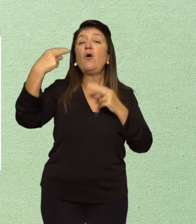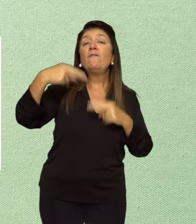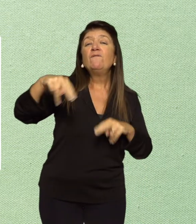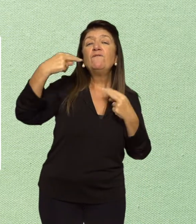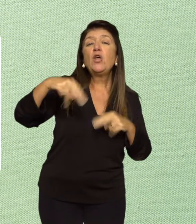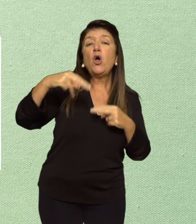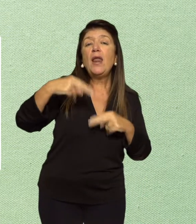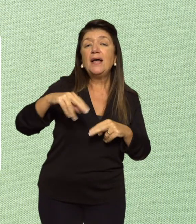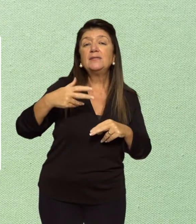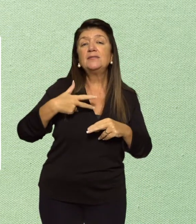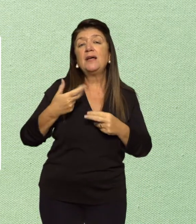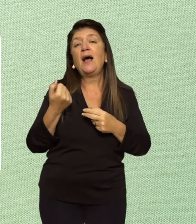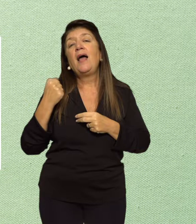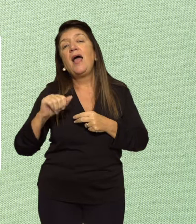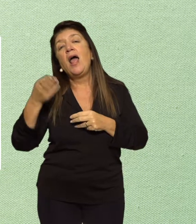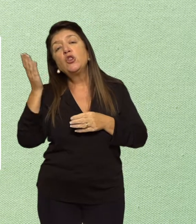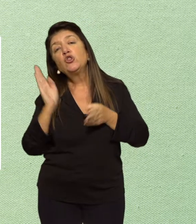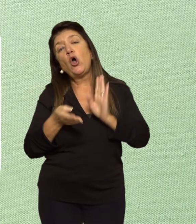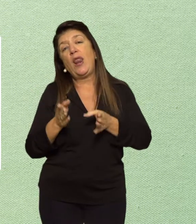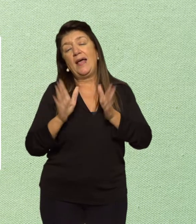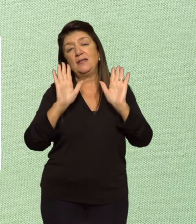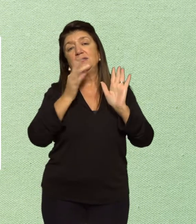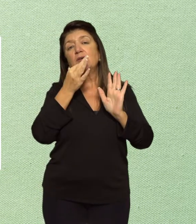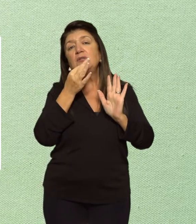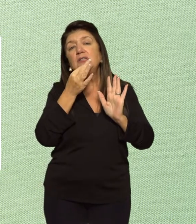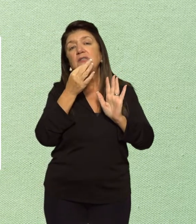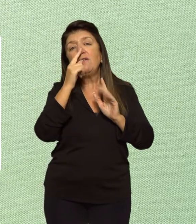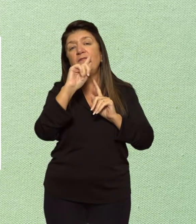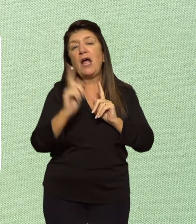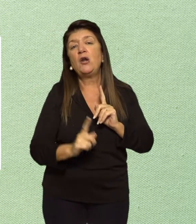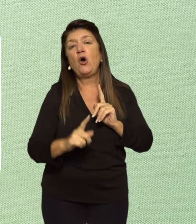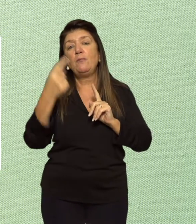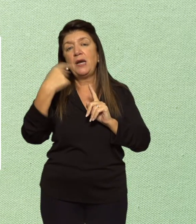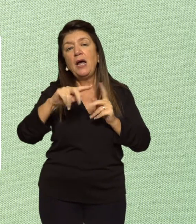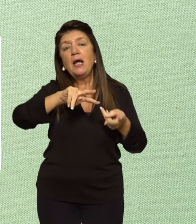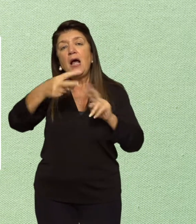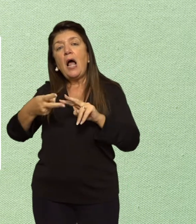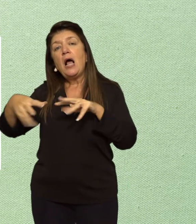sulla disabilità, il fenomeno è questo, e quindi abbiamo tutte queste specificità che riportiamo